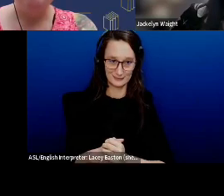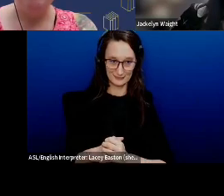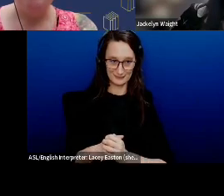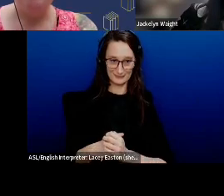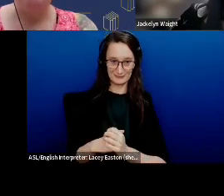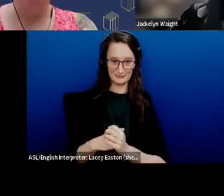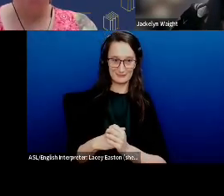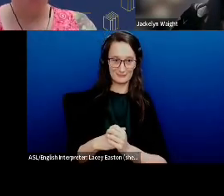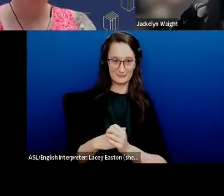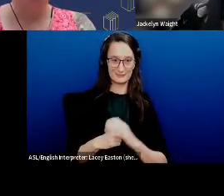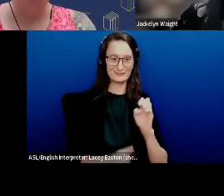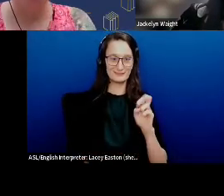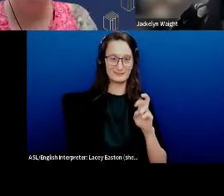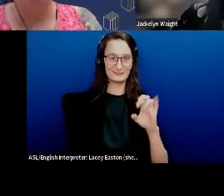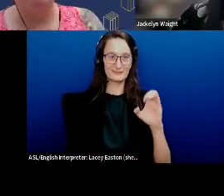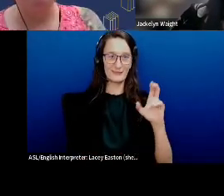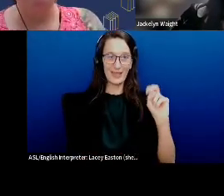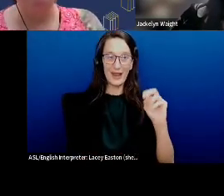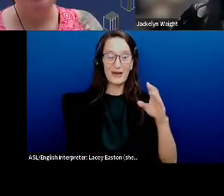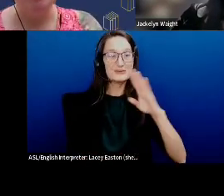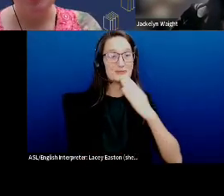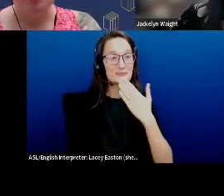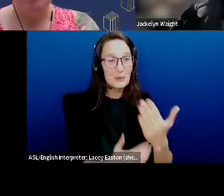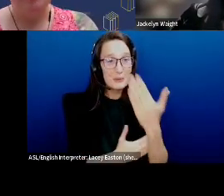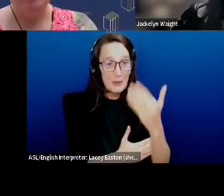Gracias, Johanna. Buenos días. Soy Erin Coppedge y soy la